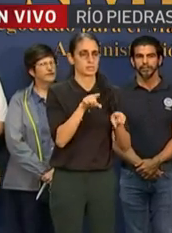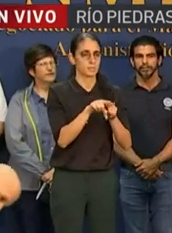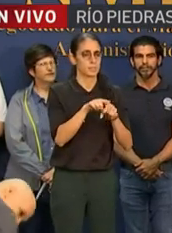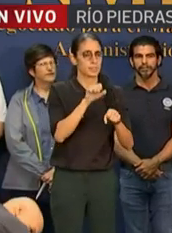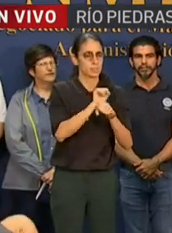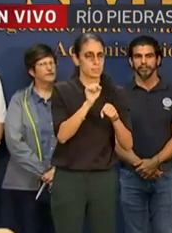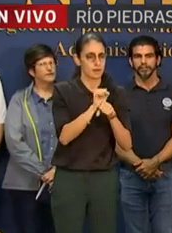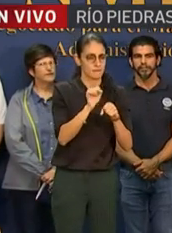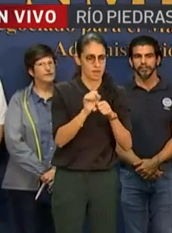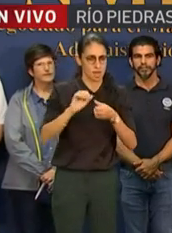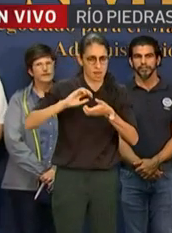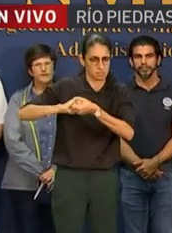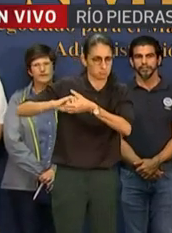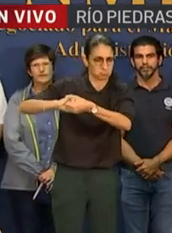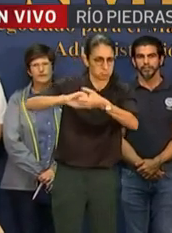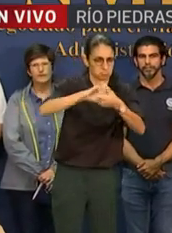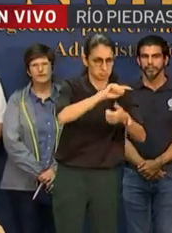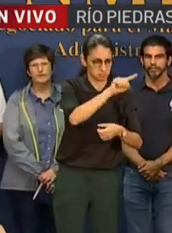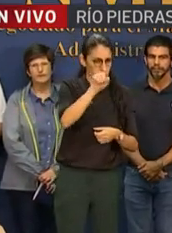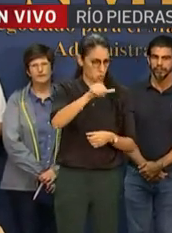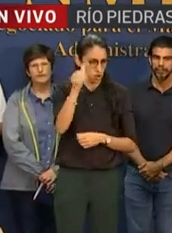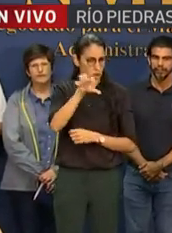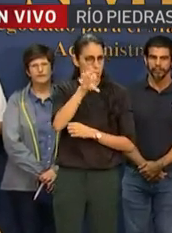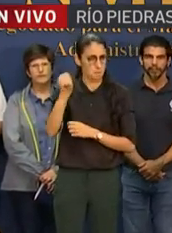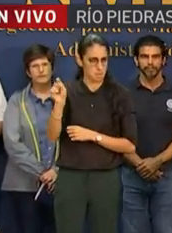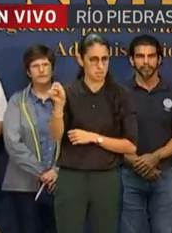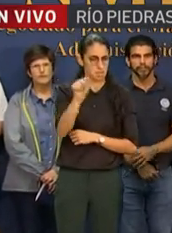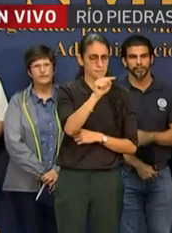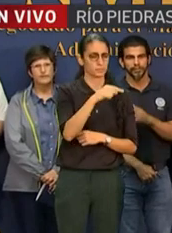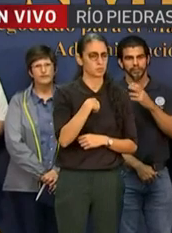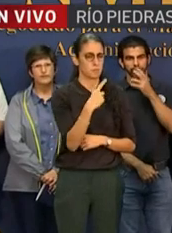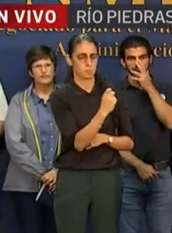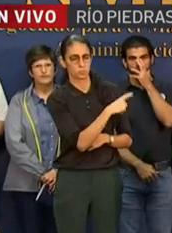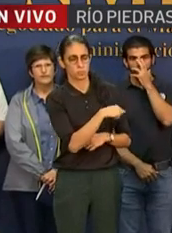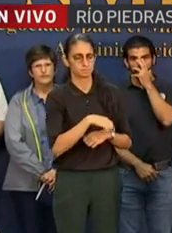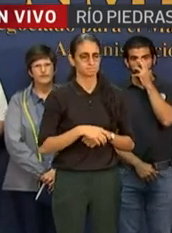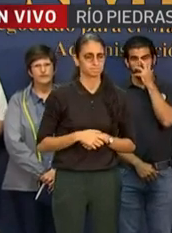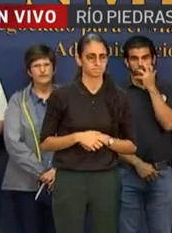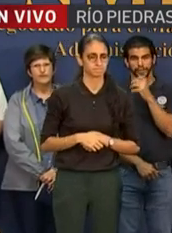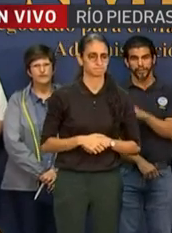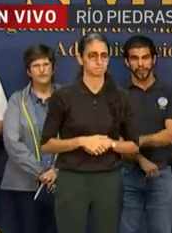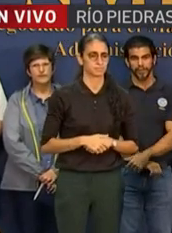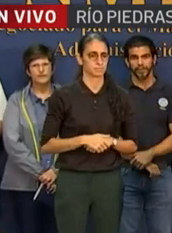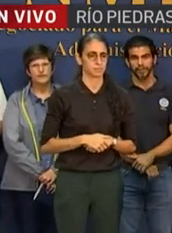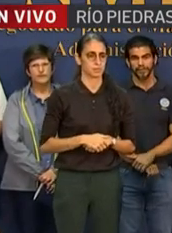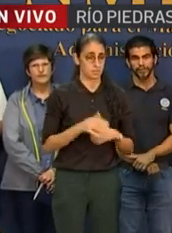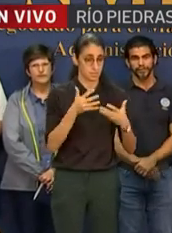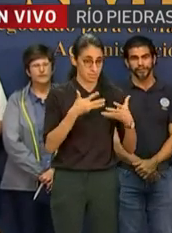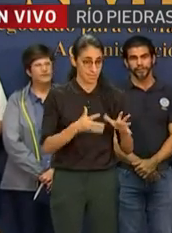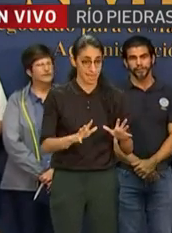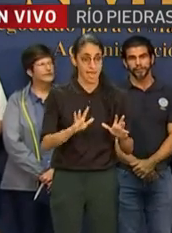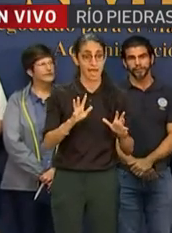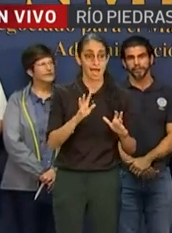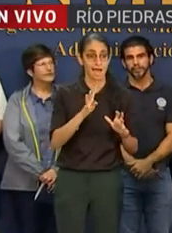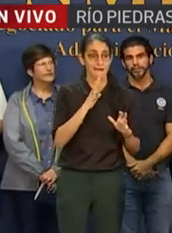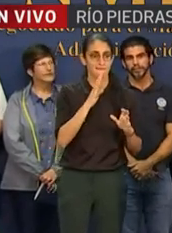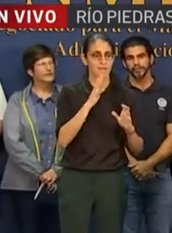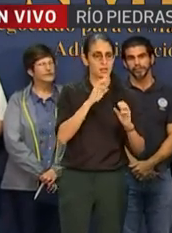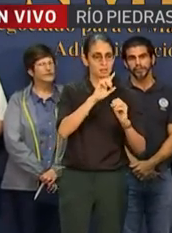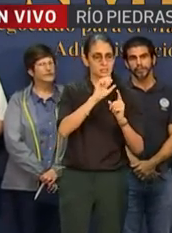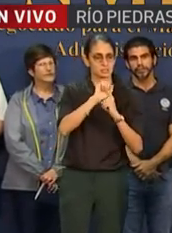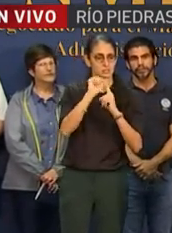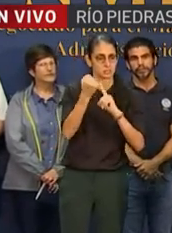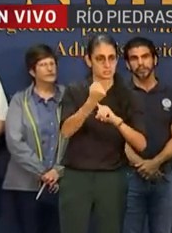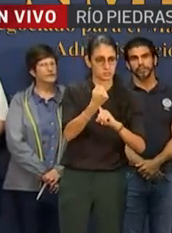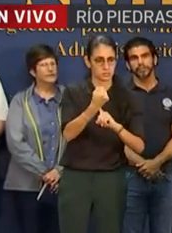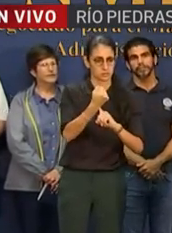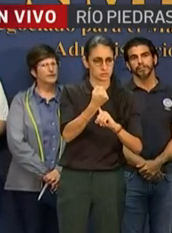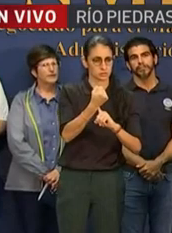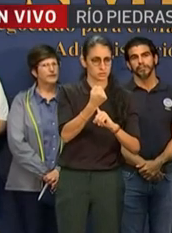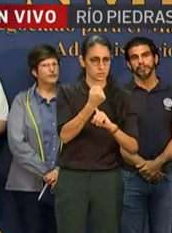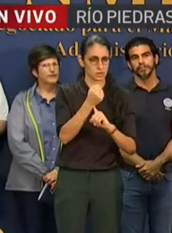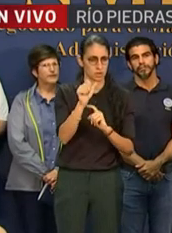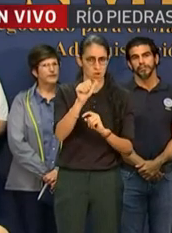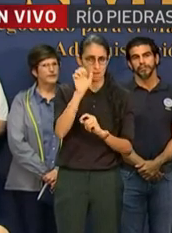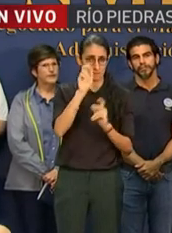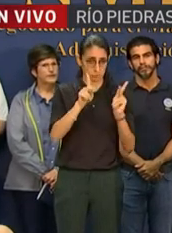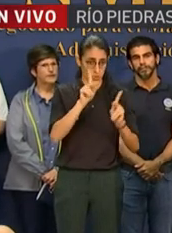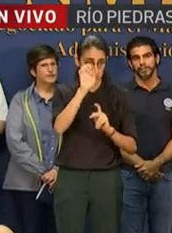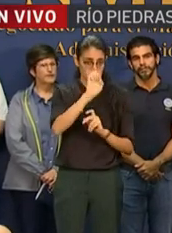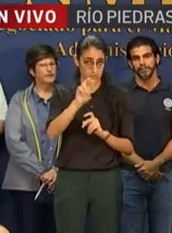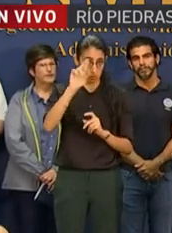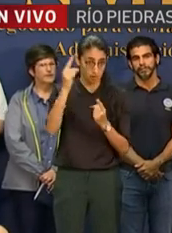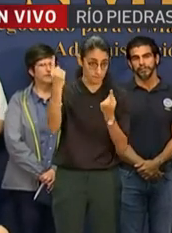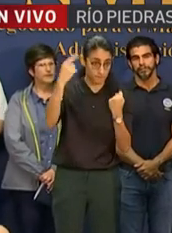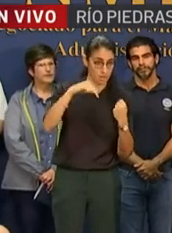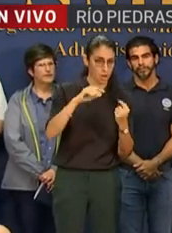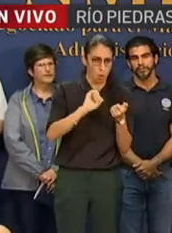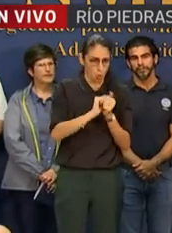AMNER.